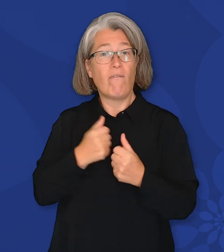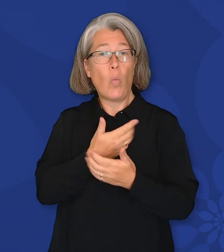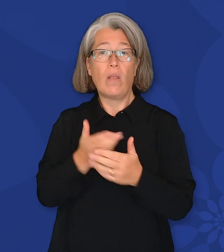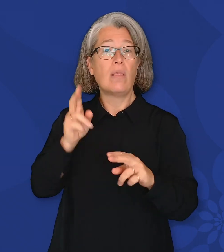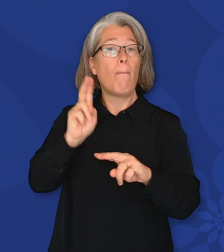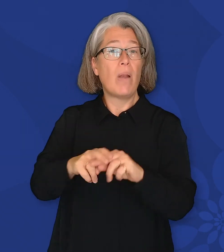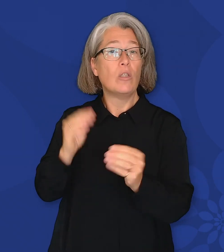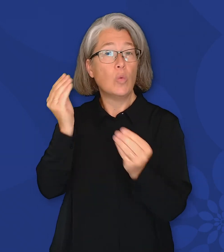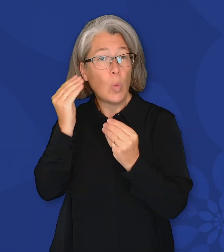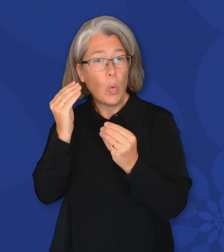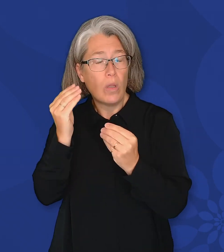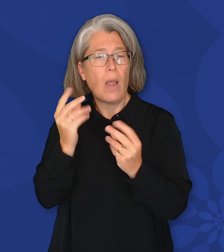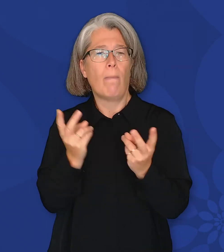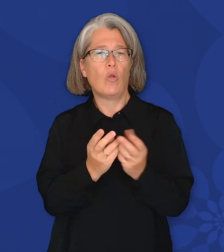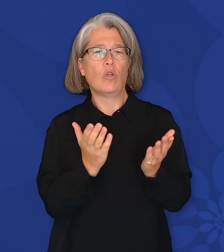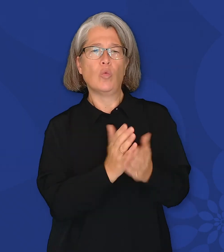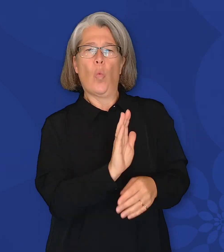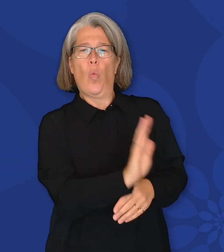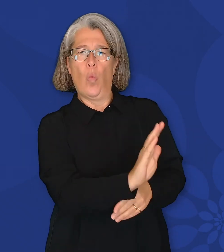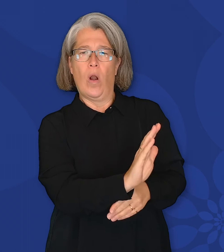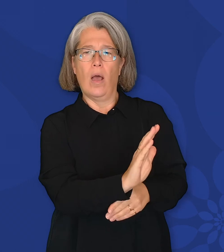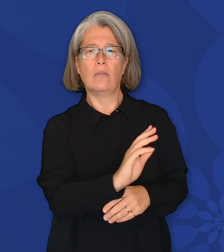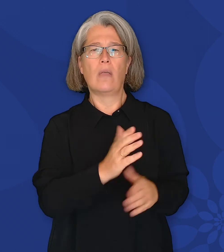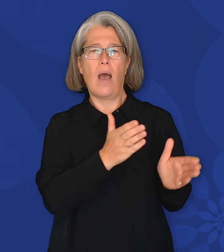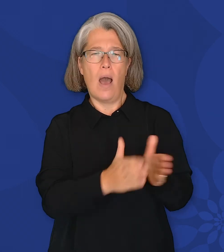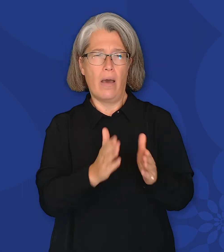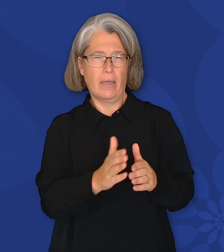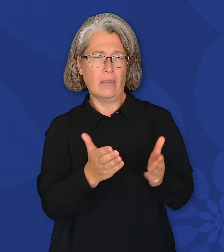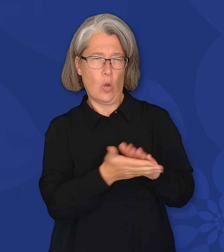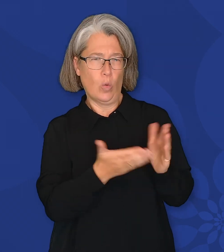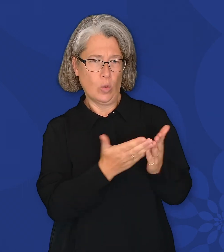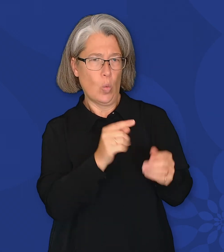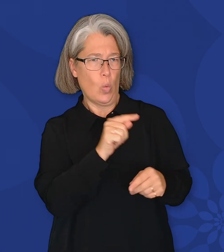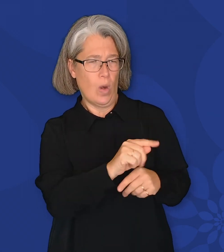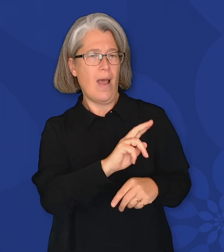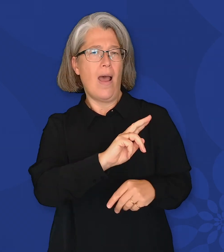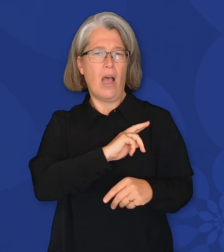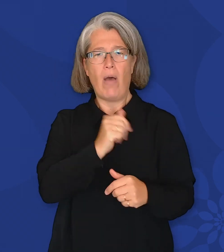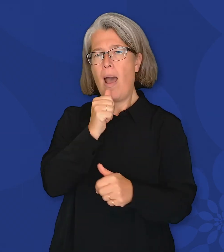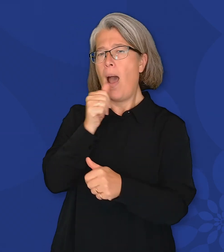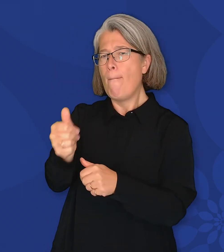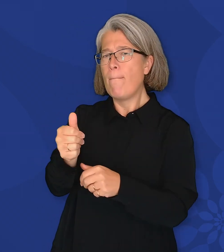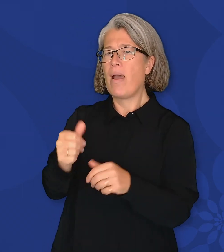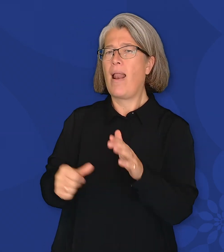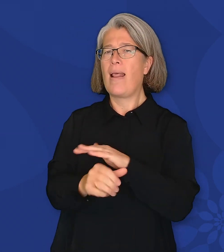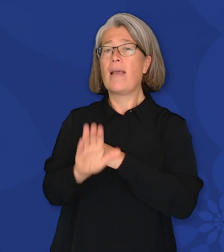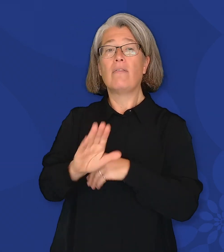anordnaren av grundläggande utbildning skyldig att anmäla detta till elevens -